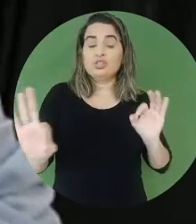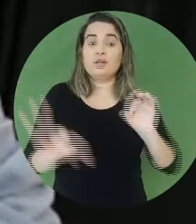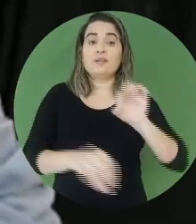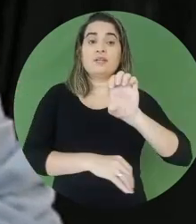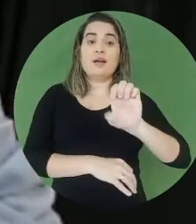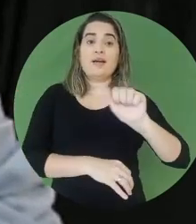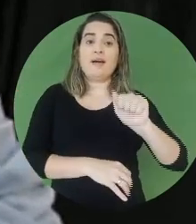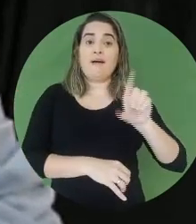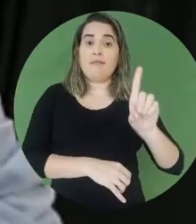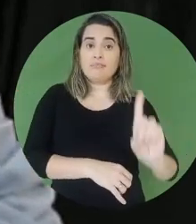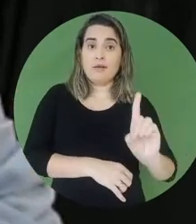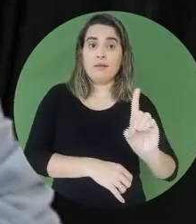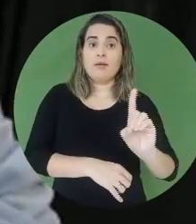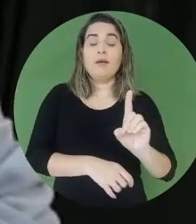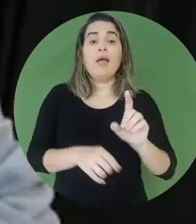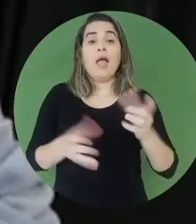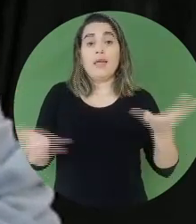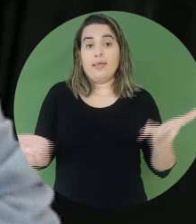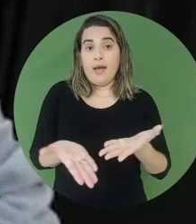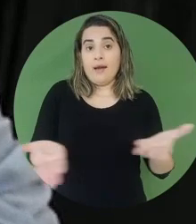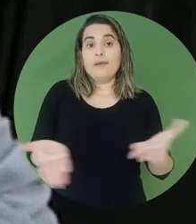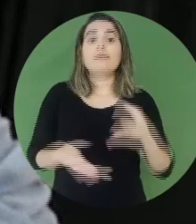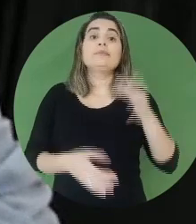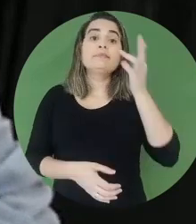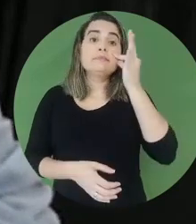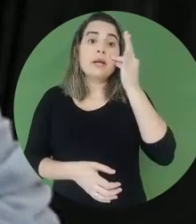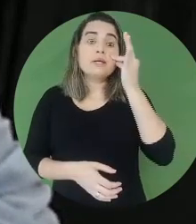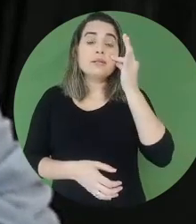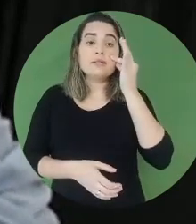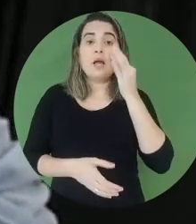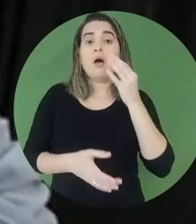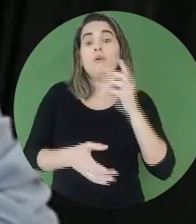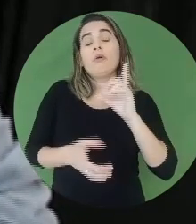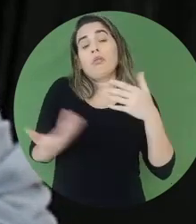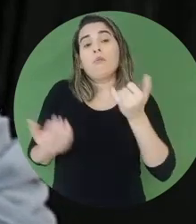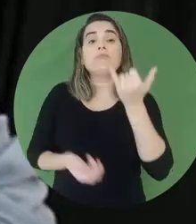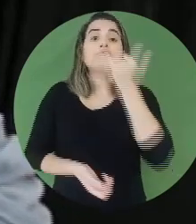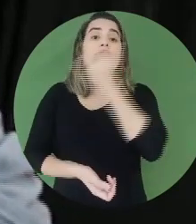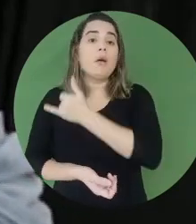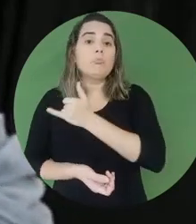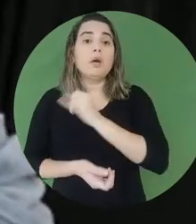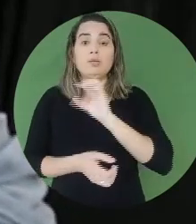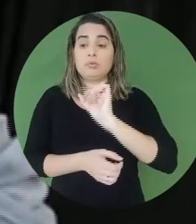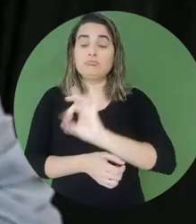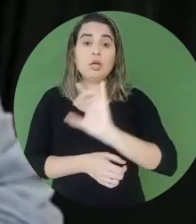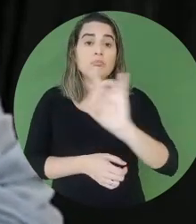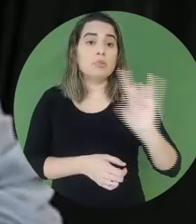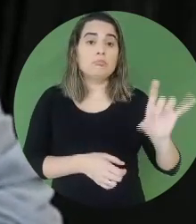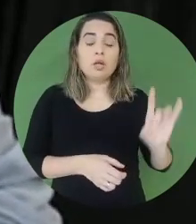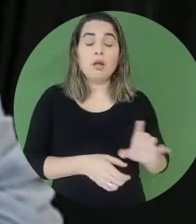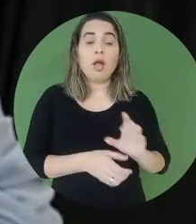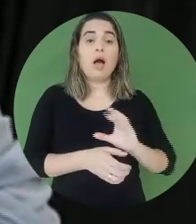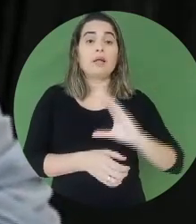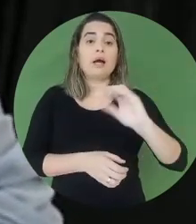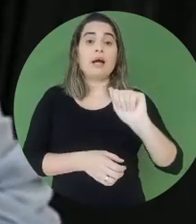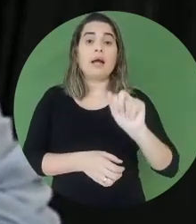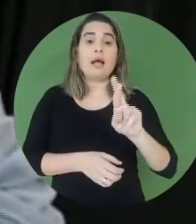E além disso nós tínhamos também treinamentos presenciais, onde o cartório cria algumas turmas, e na própria convocação